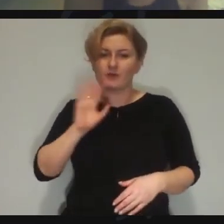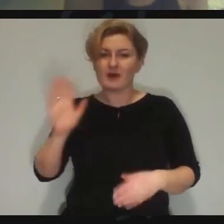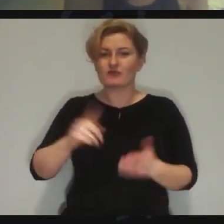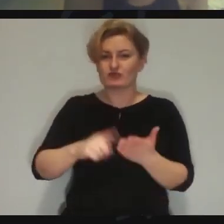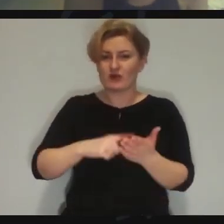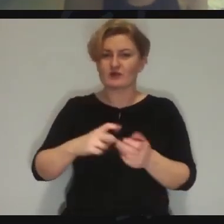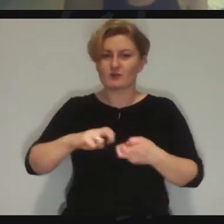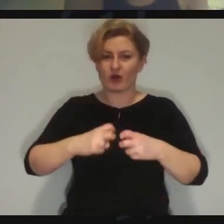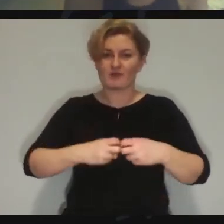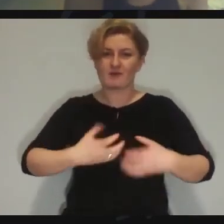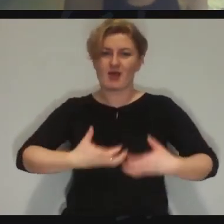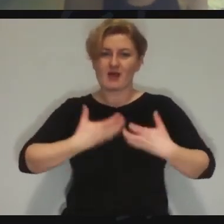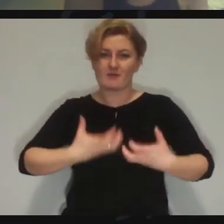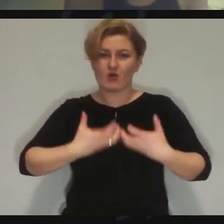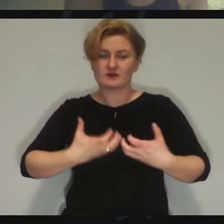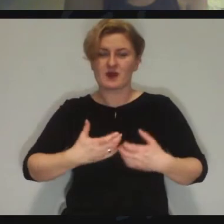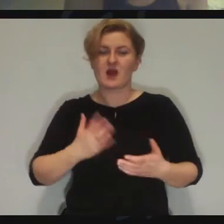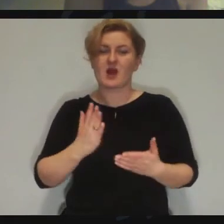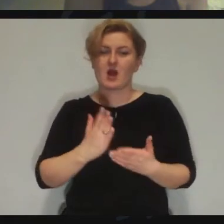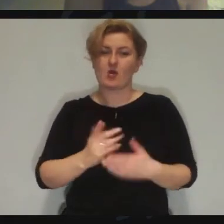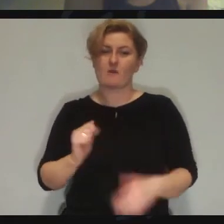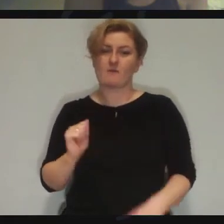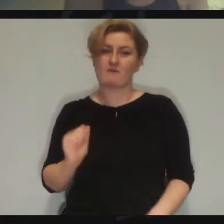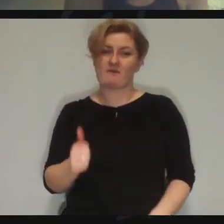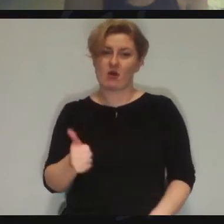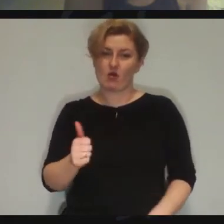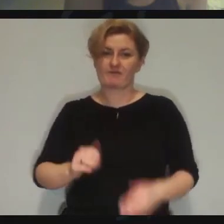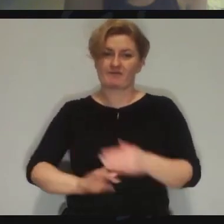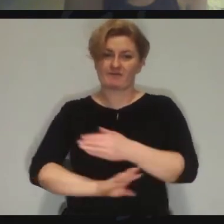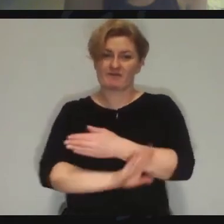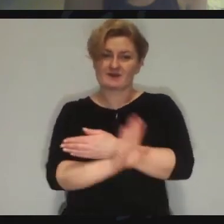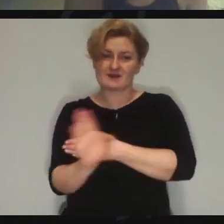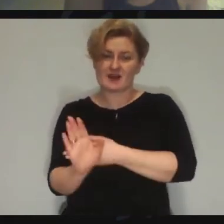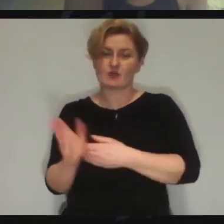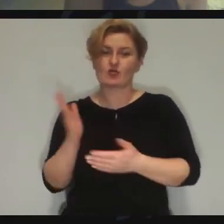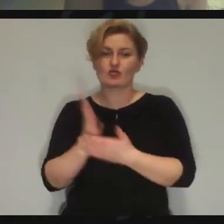Zazwyczaj na takie profesjonalne występy biorę pewną ekipę,